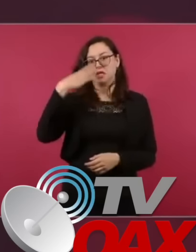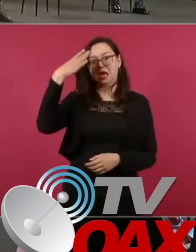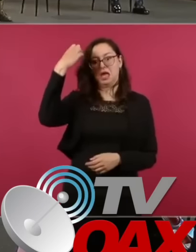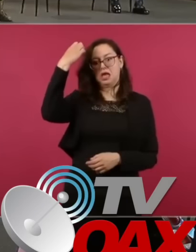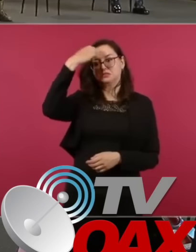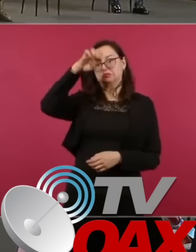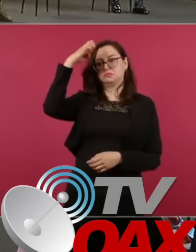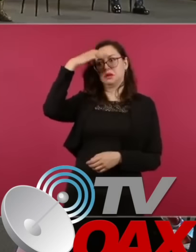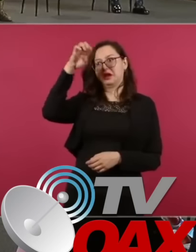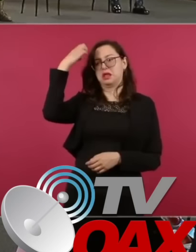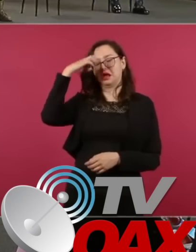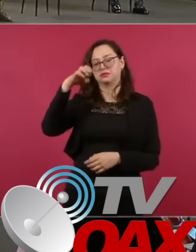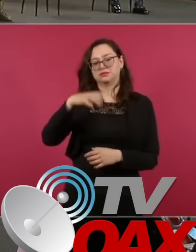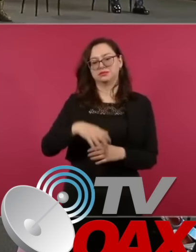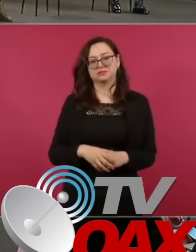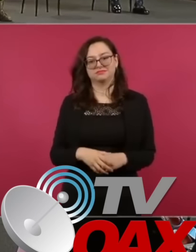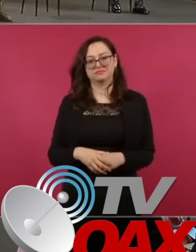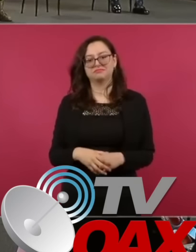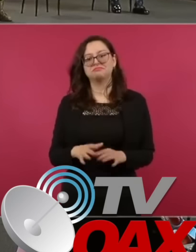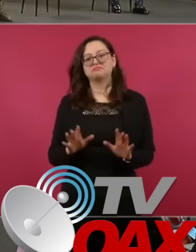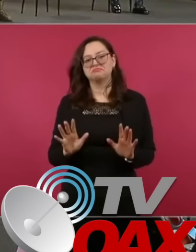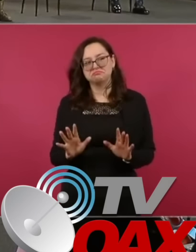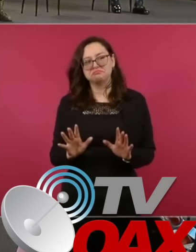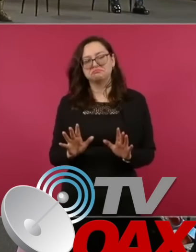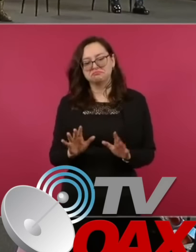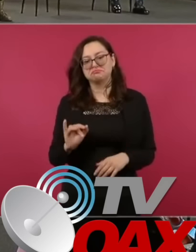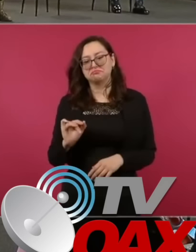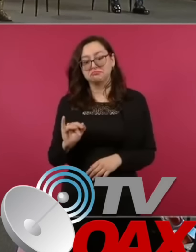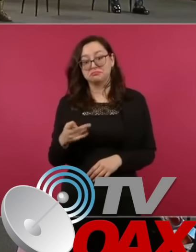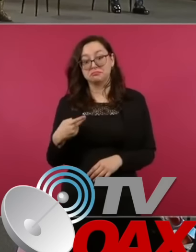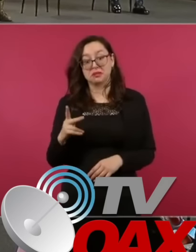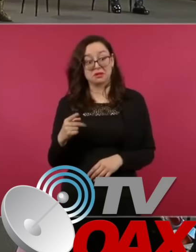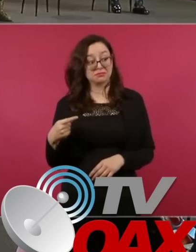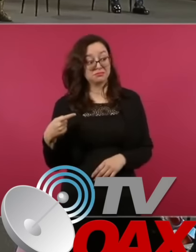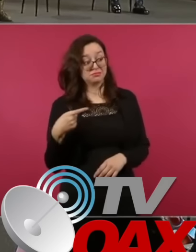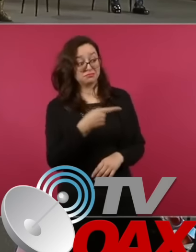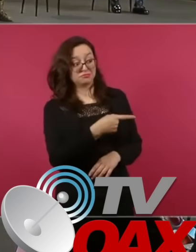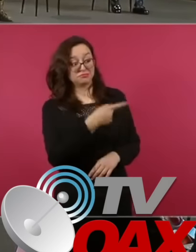el general jorque es que está aquí presente él es el que apoya y lleva el peso de las operaciones